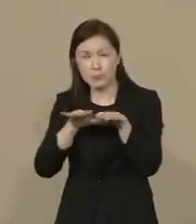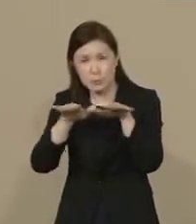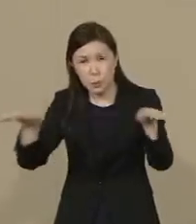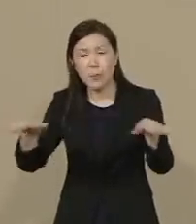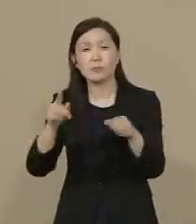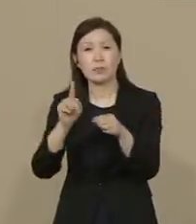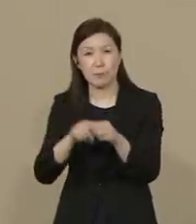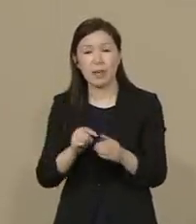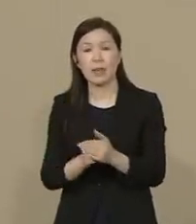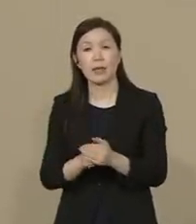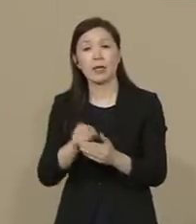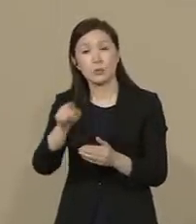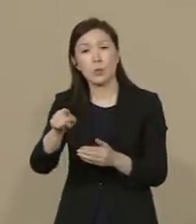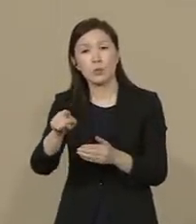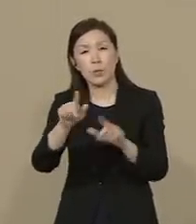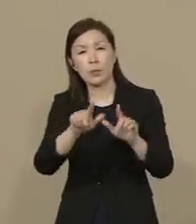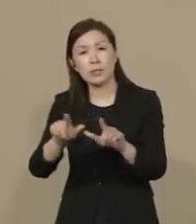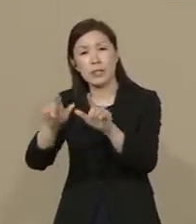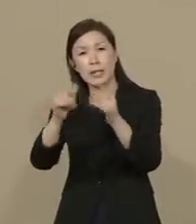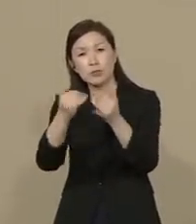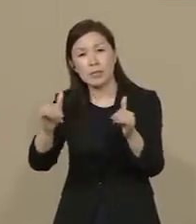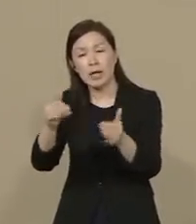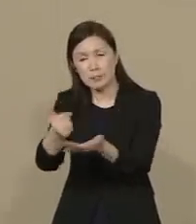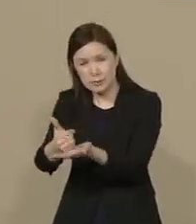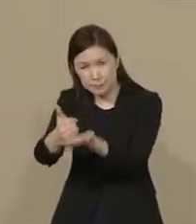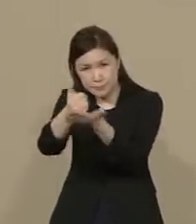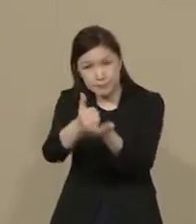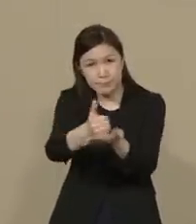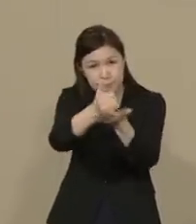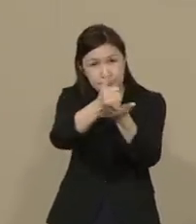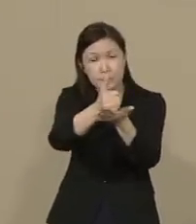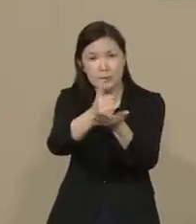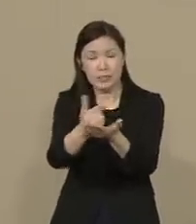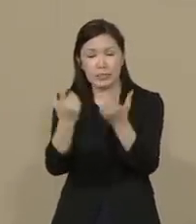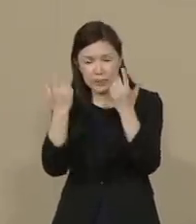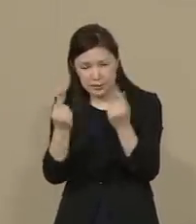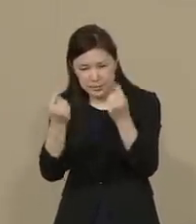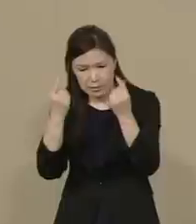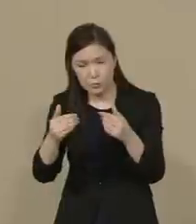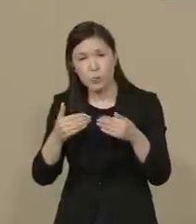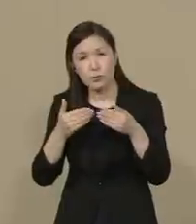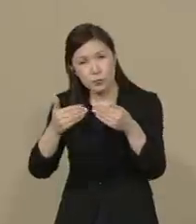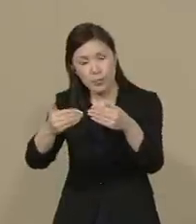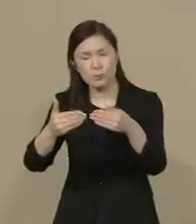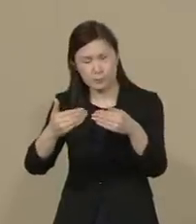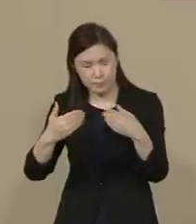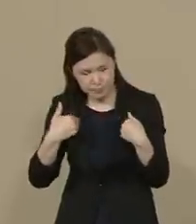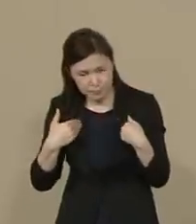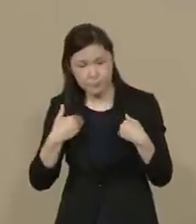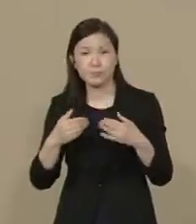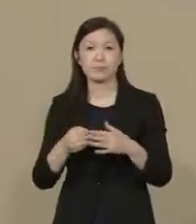そこに住む人に焦点を当てて 着実に進めることが重要です